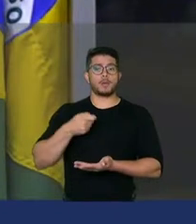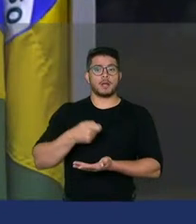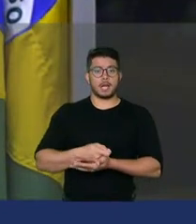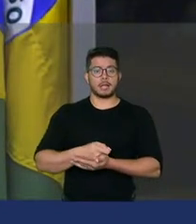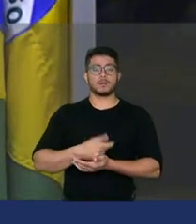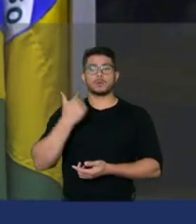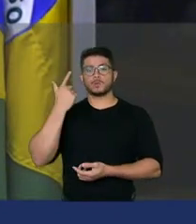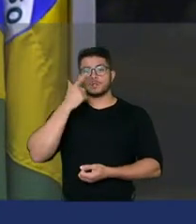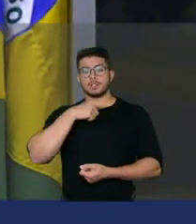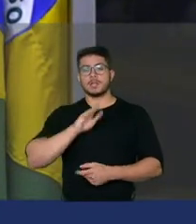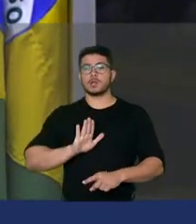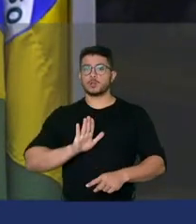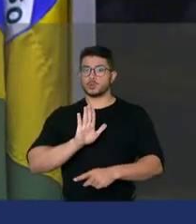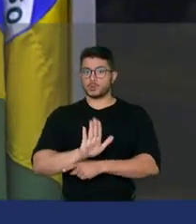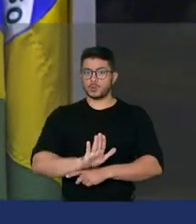DEVER DE, MEDOS NAUMT CIENTIFICAMENTE ATENDER A